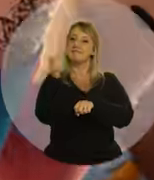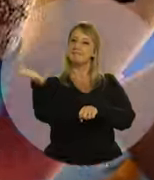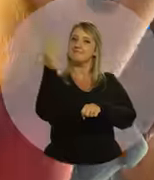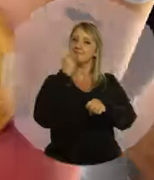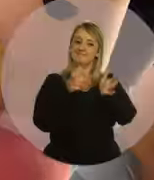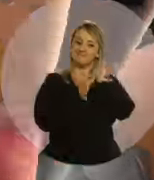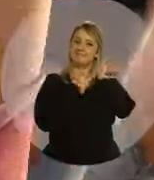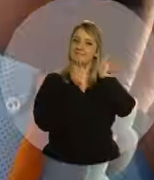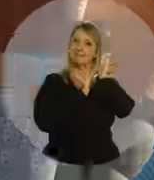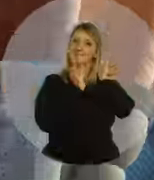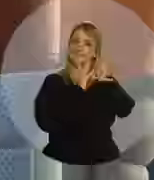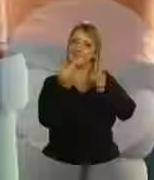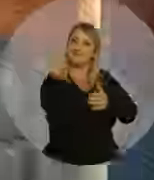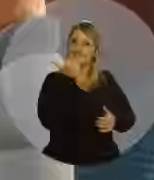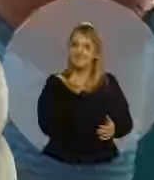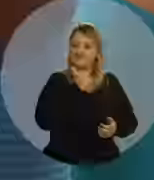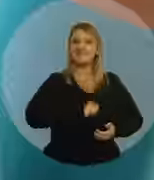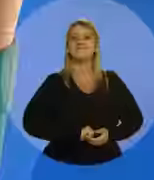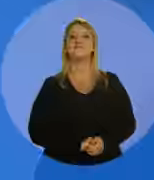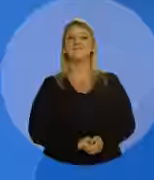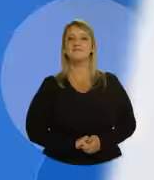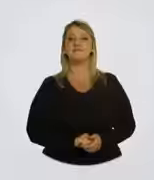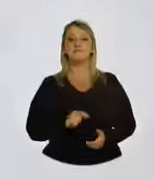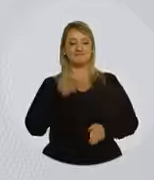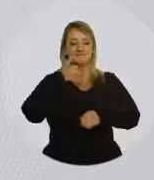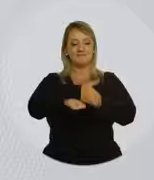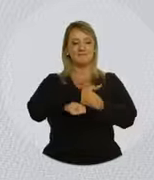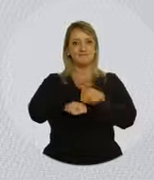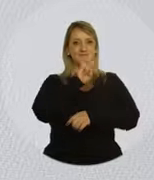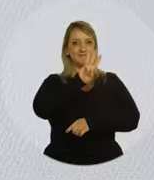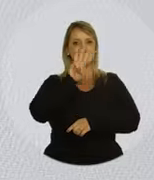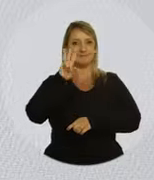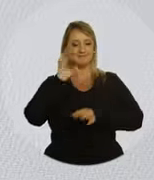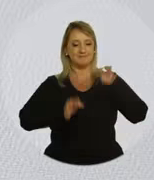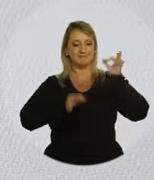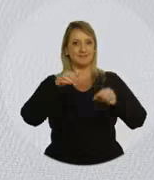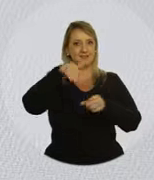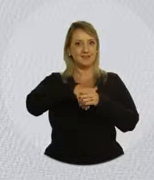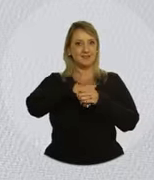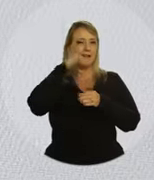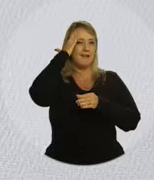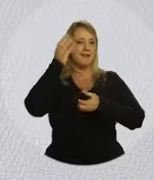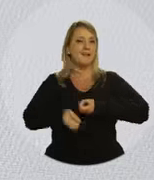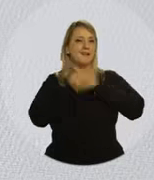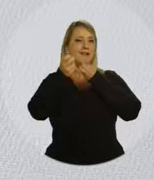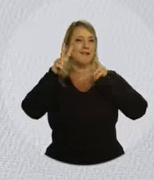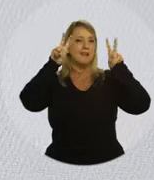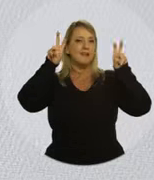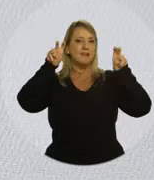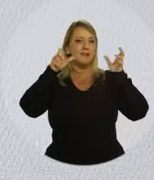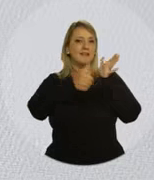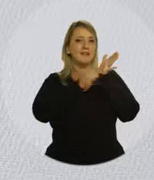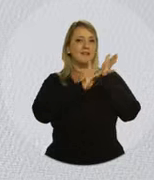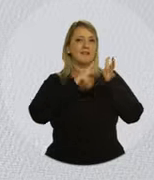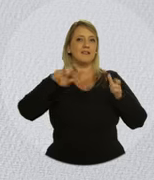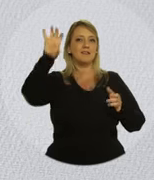Vem pra BIOMETRIA Vem Acesse o site da Justiça Eleitoral E se informe sobre a BIOMETRIA